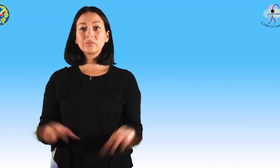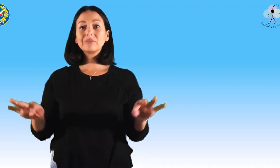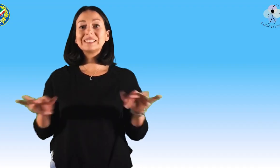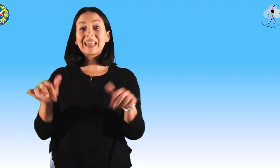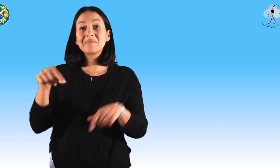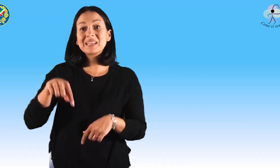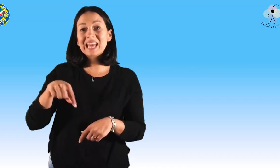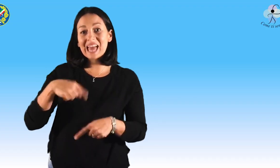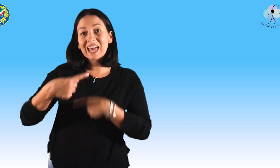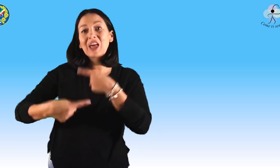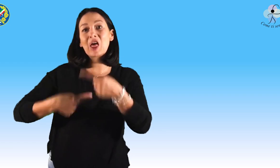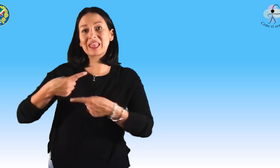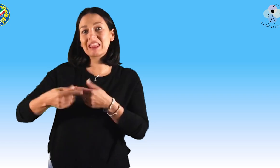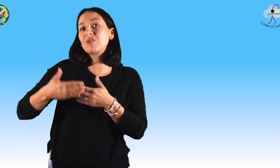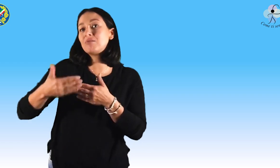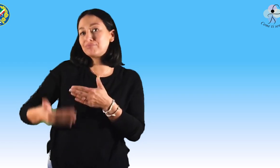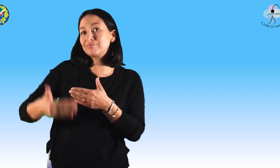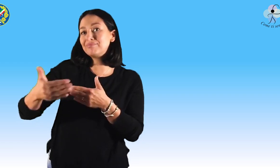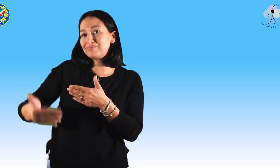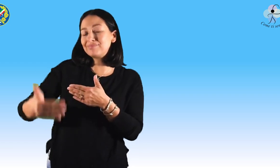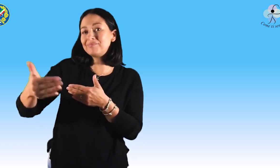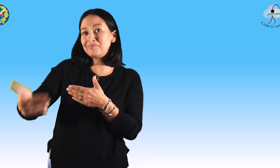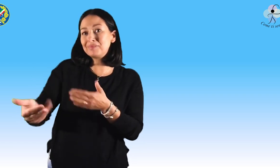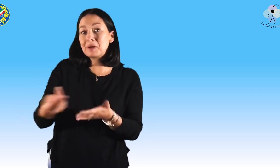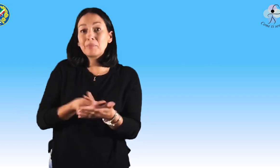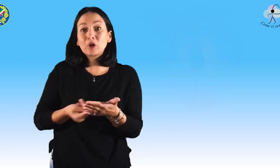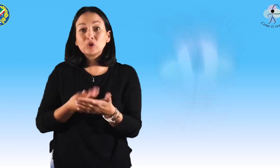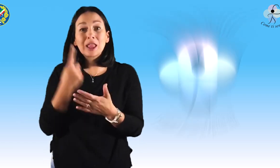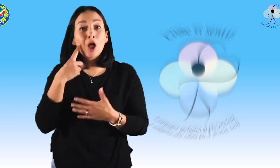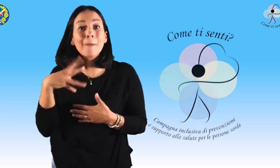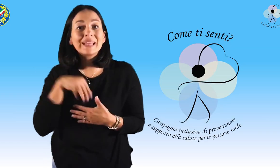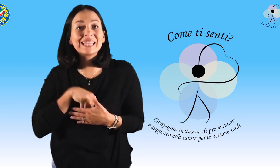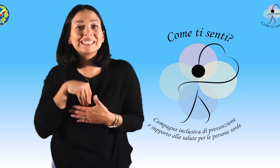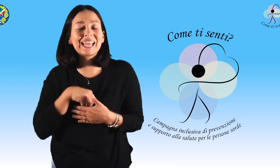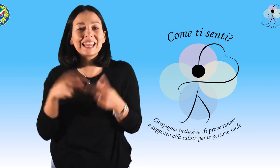Continuano gli appuntamenti dedicati alle persone sorde di "Come Ti Senti",